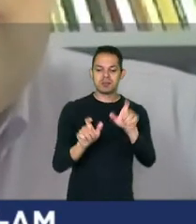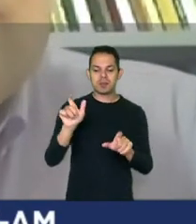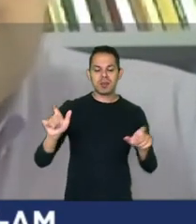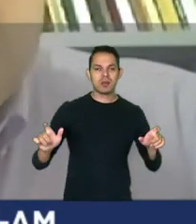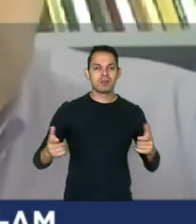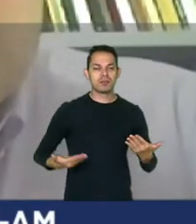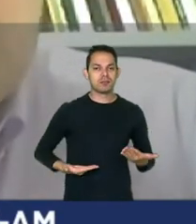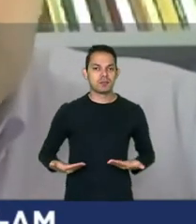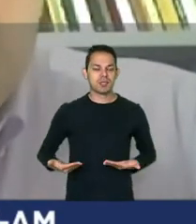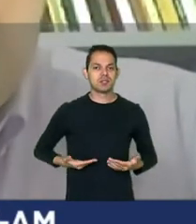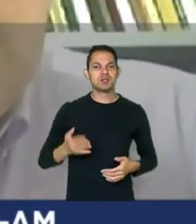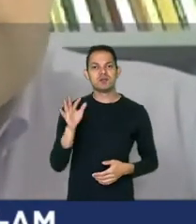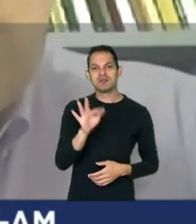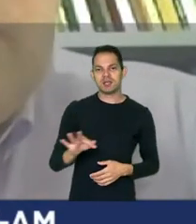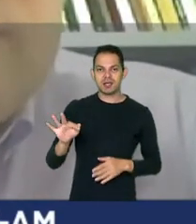PARTICULAR OS TRABALHADORES DOS SERVIDORES FEDERAIS DA